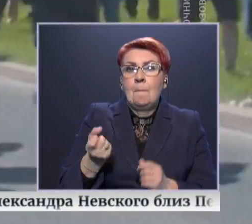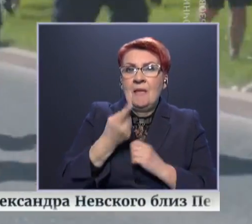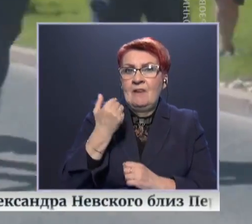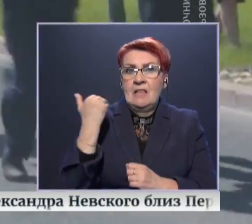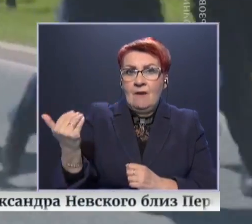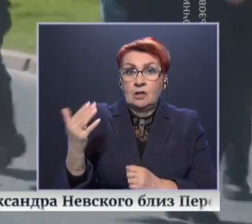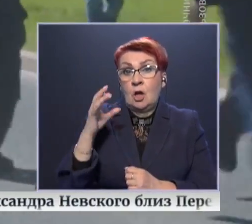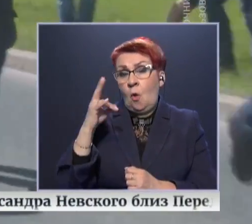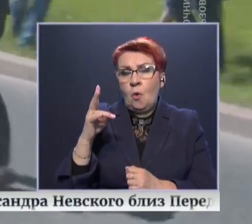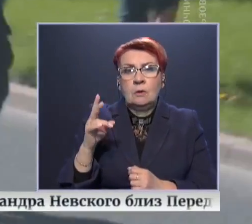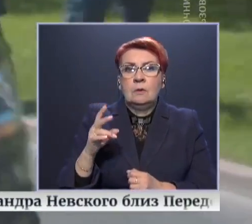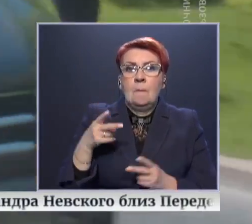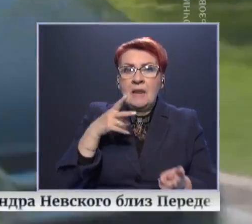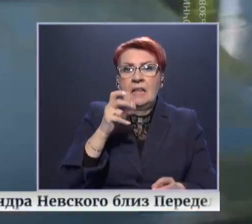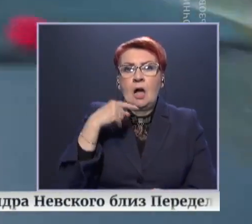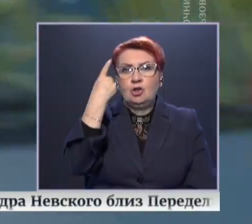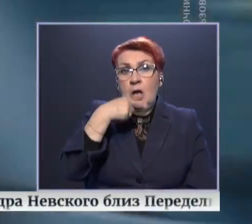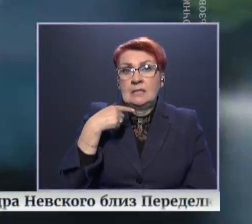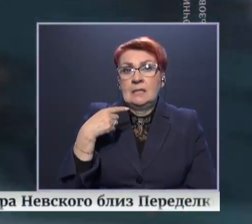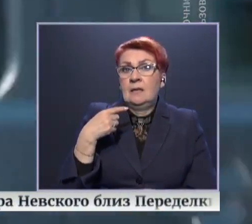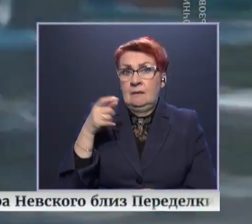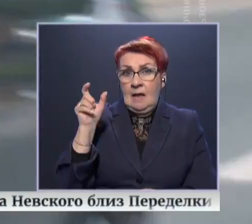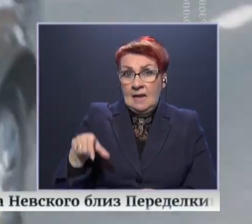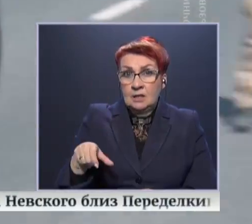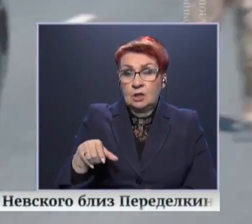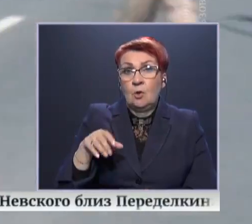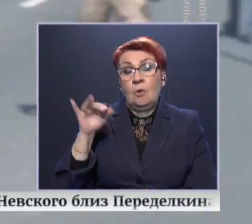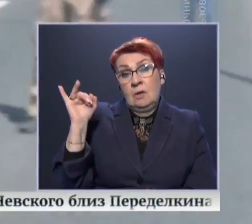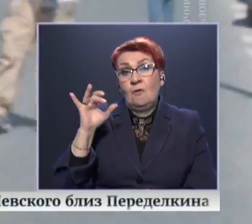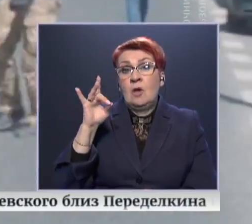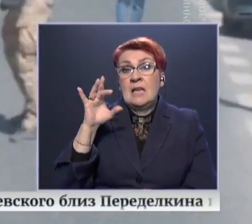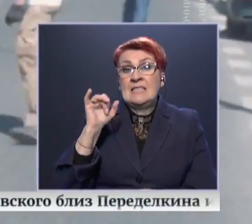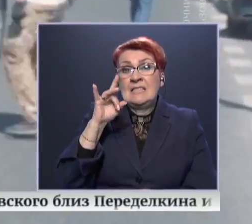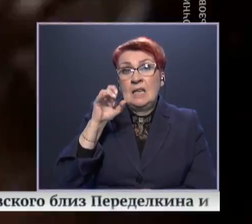он приехал Как частное лицо за что собственно его и облили сиропом искусственной кровью эта вся история